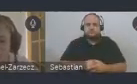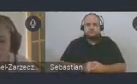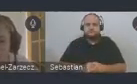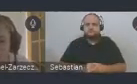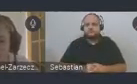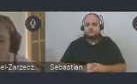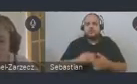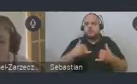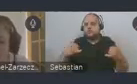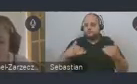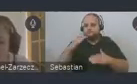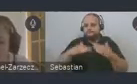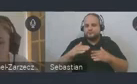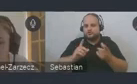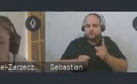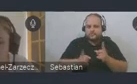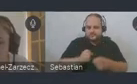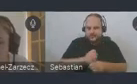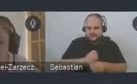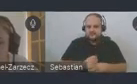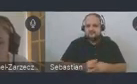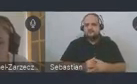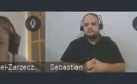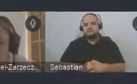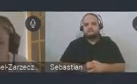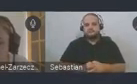"Zaznajomienie, oswojenie uczestników z obsługą komputera".